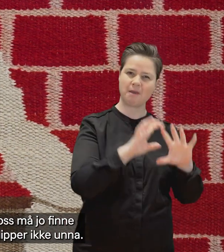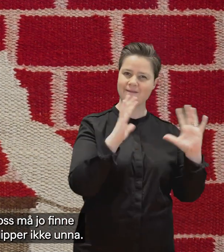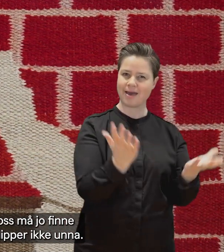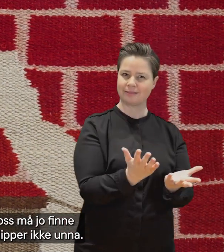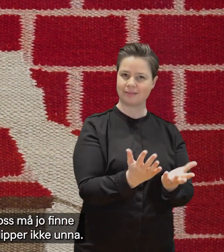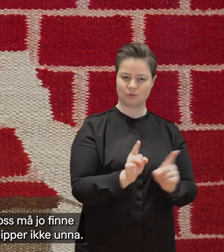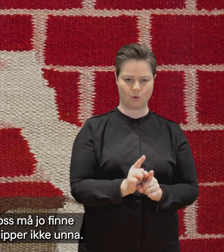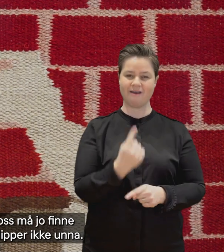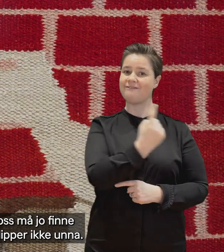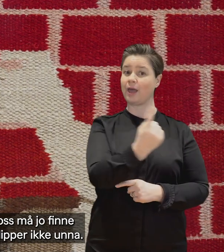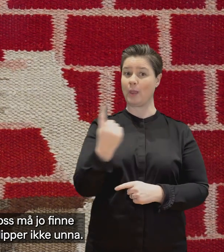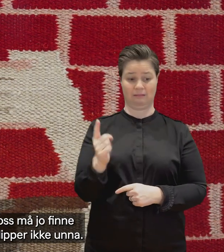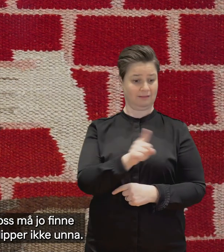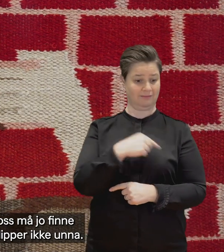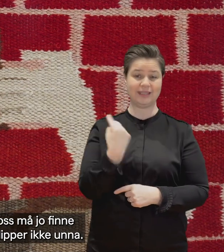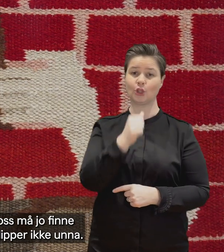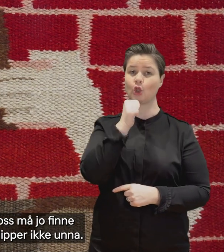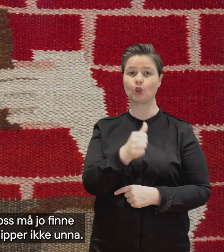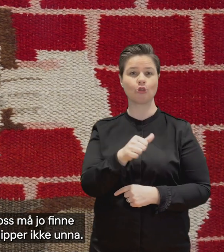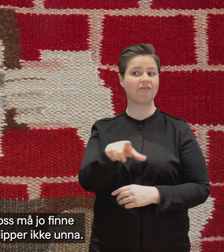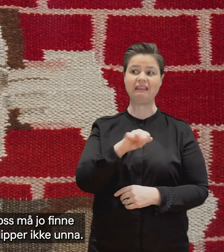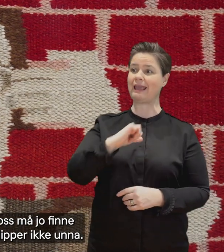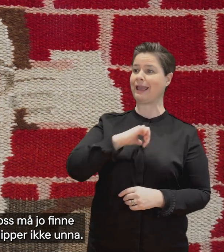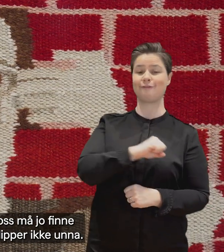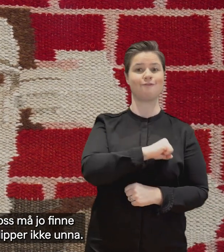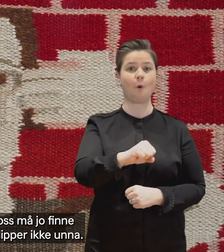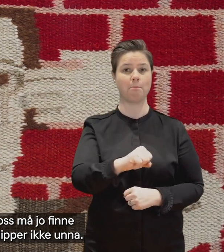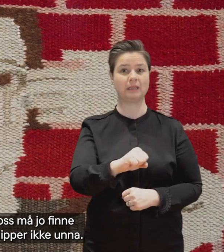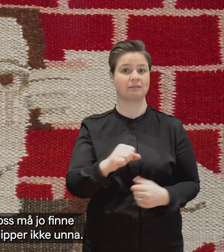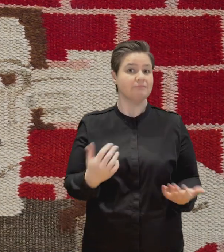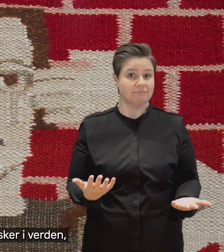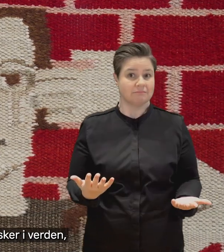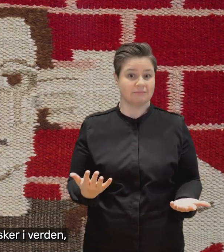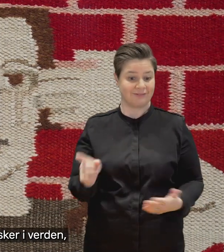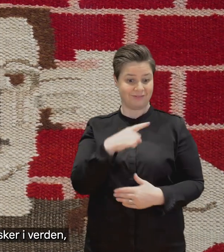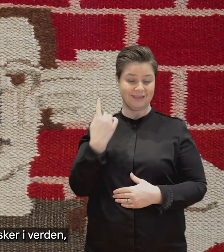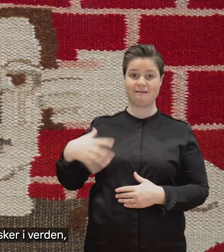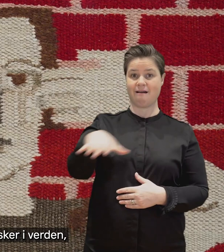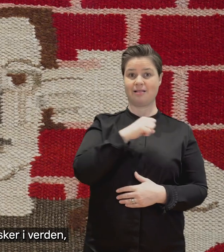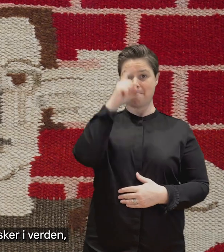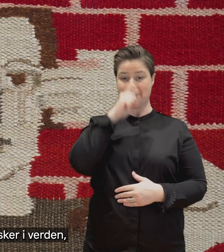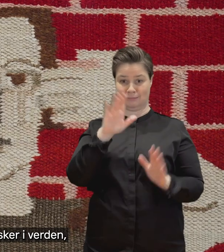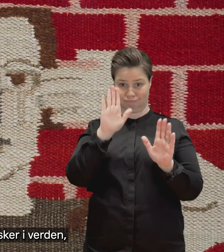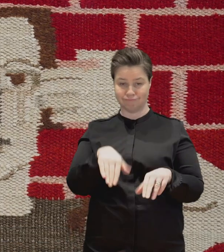Og hver og en av oss må jo finne sitt eget våpen. Vi slipper ikke unna. Vi er alle mennesker i verden,